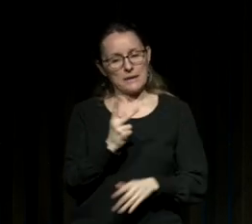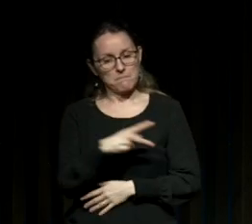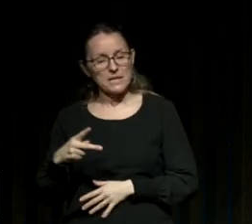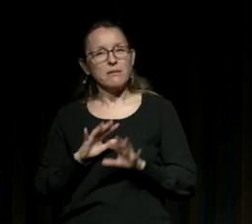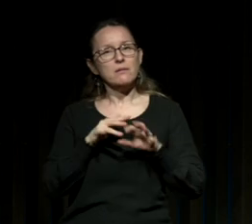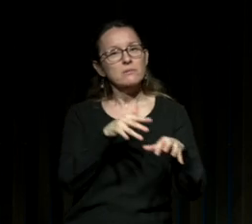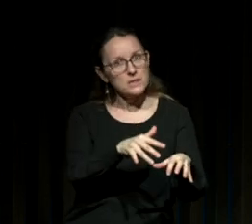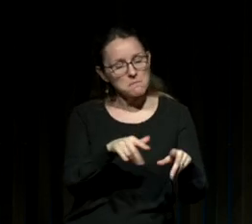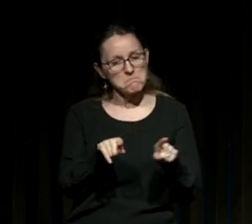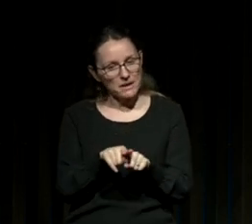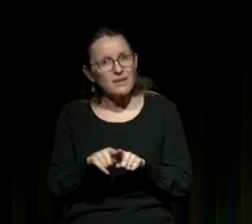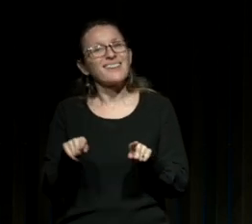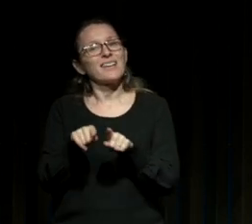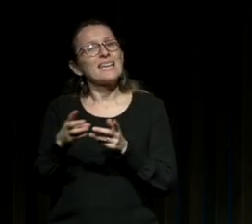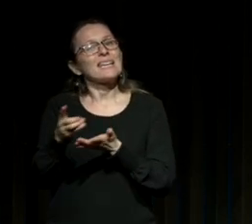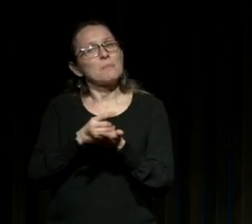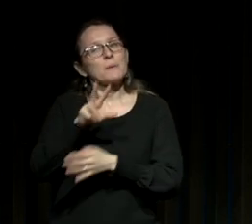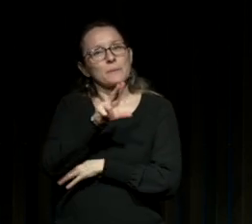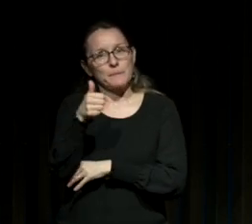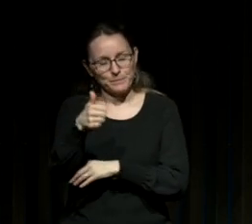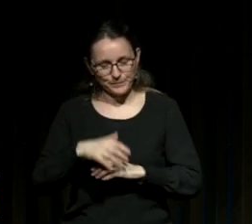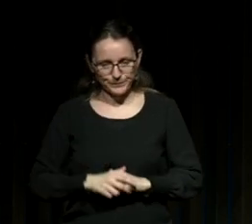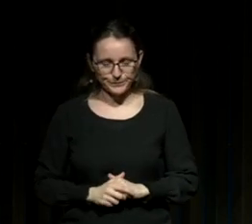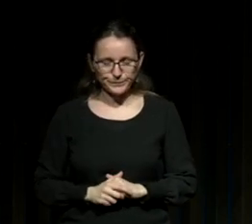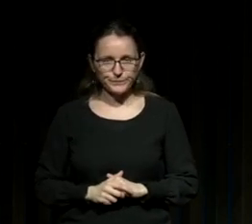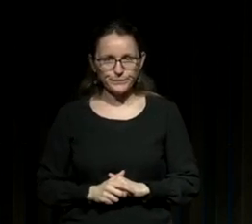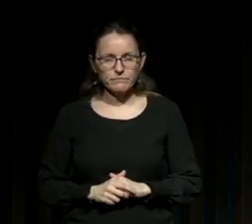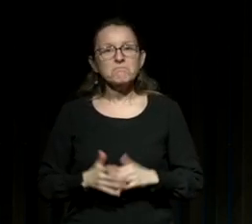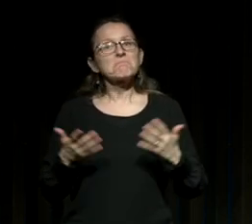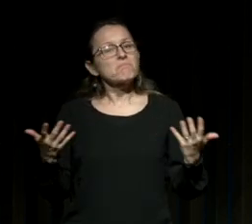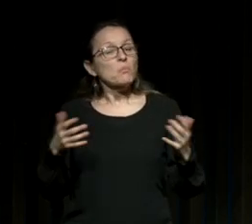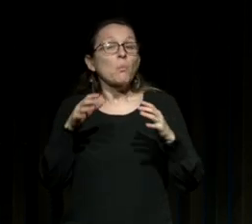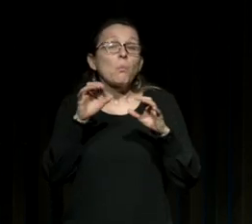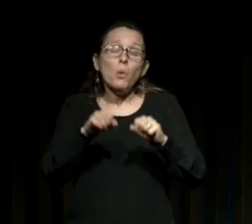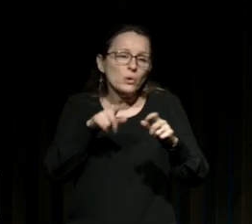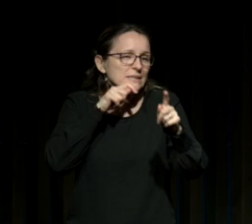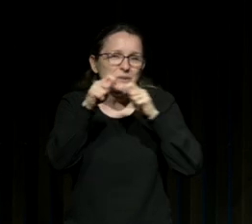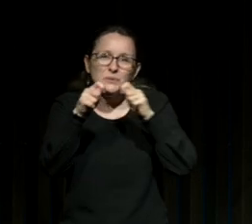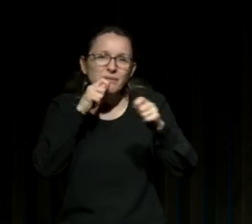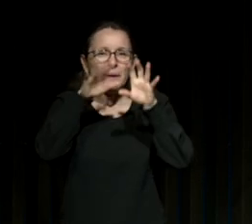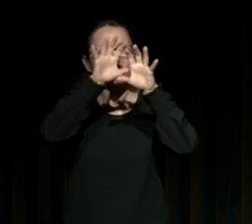dans la haute garonne on pourra éventuellement discuter de cette répartition inégale sur le